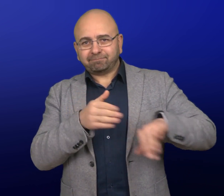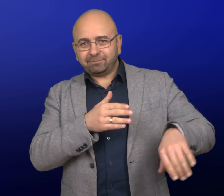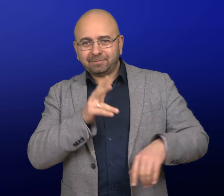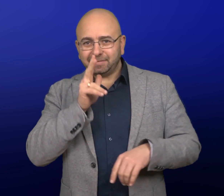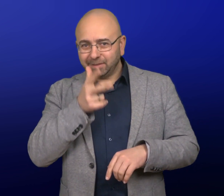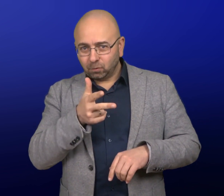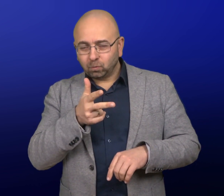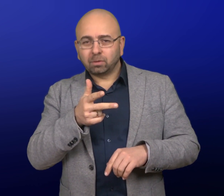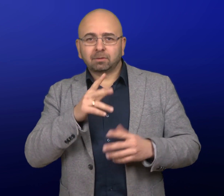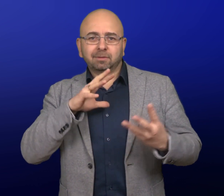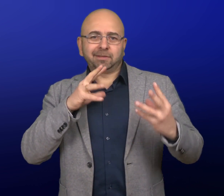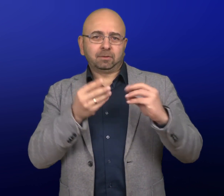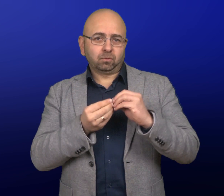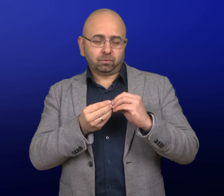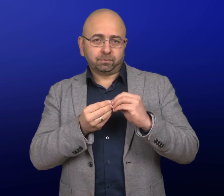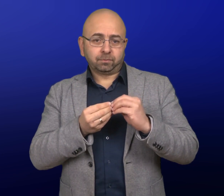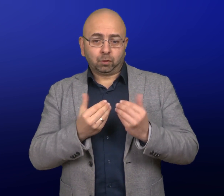и с того времени прошло три года – были подведены первые итоги.